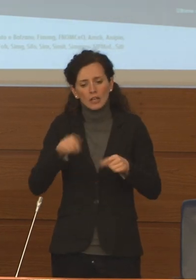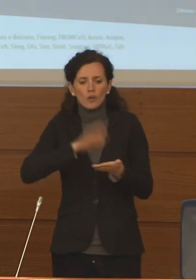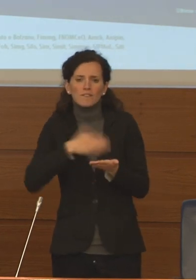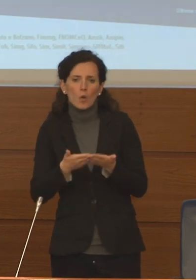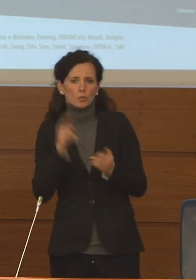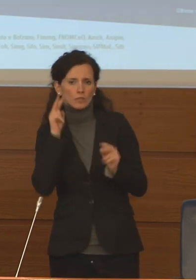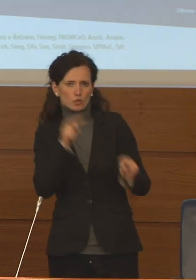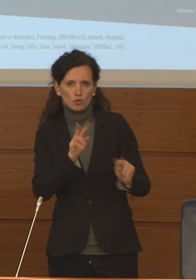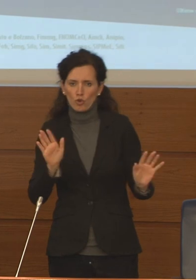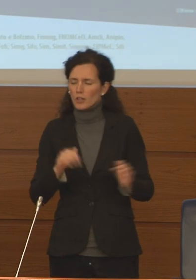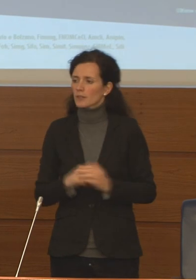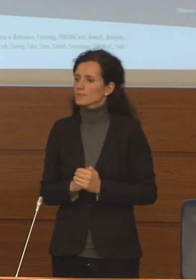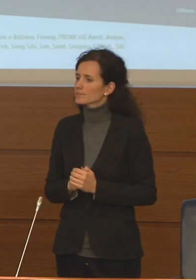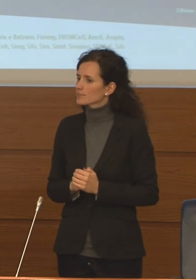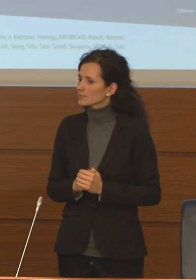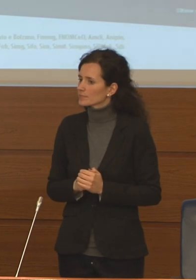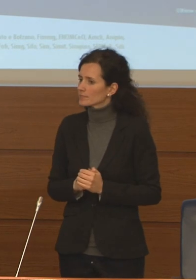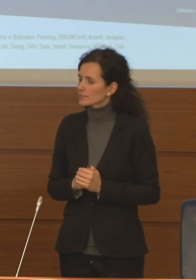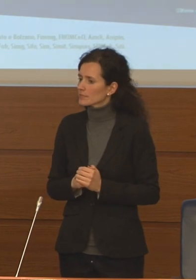(domanda giornalista) Giovanni Grezzi dell'Agenzia France-Presse,